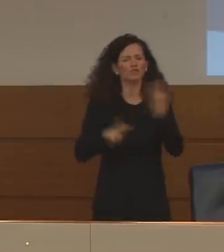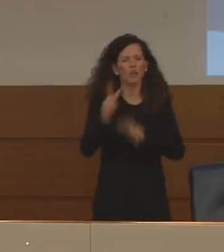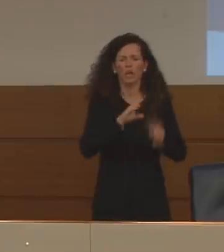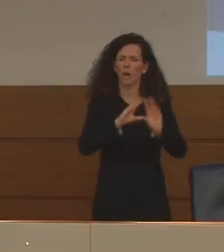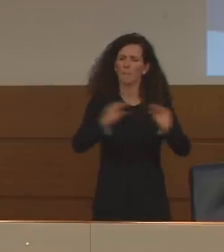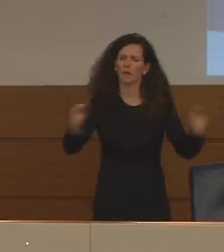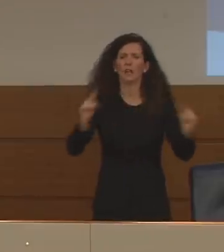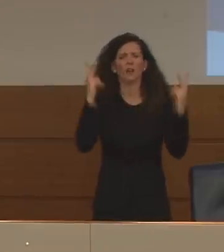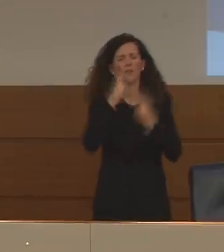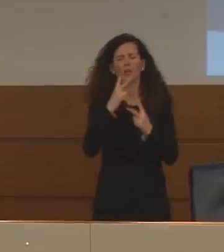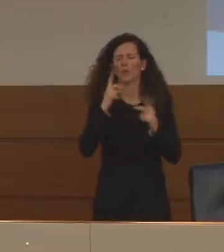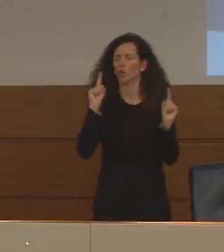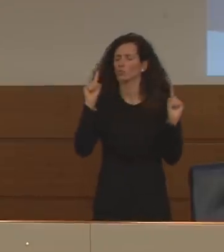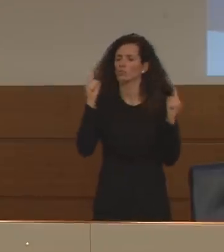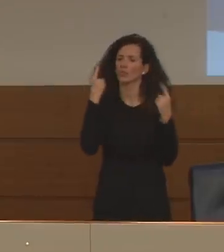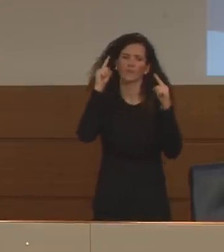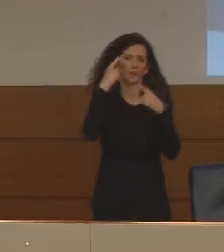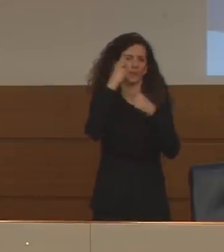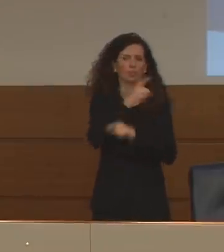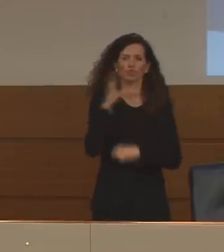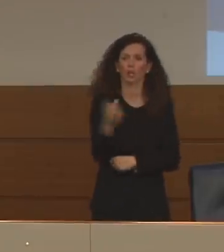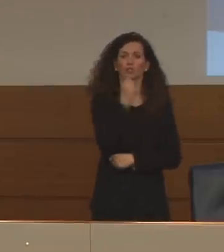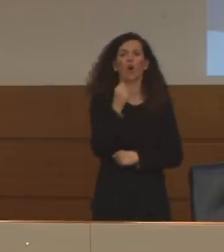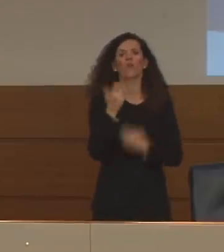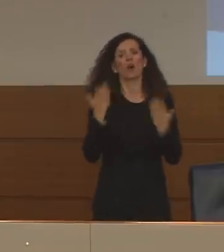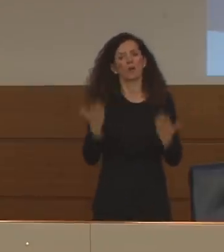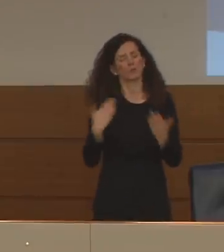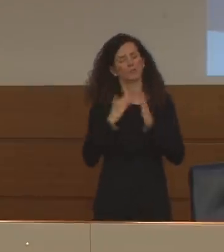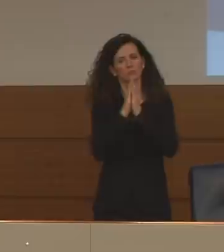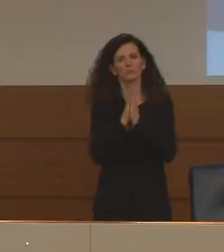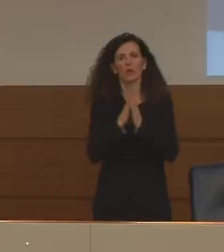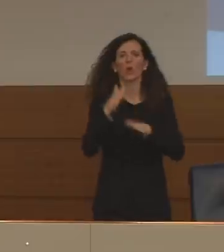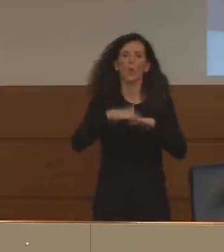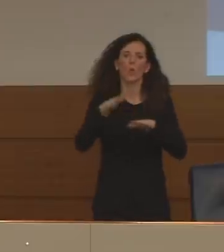reperire quindi un uso intelligente. Chi non ne ha bisogno nelle occasioni in cui